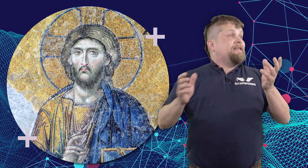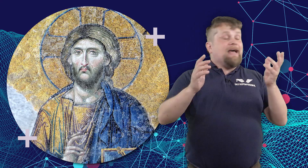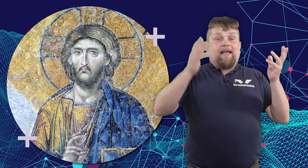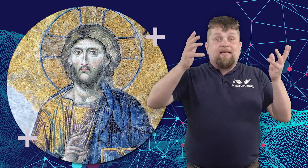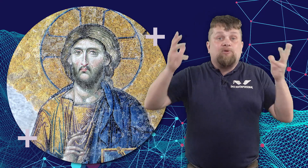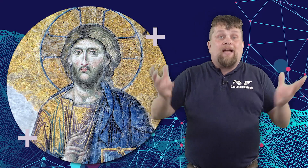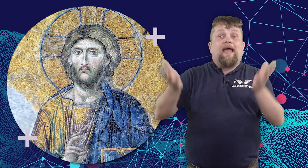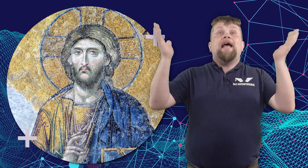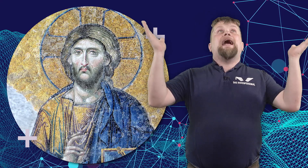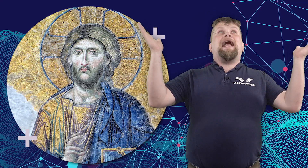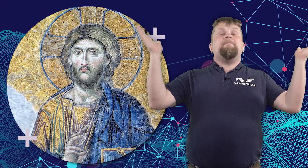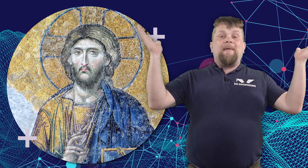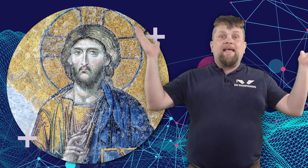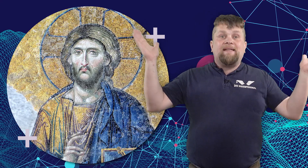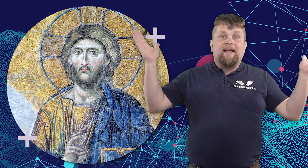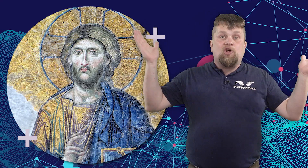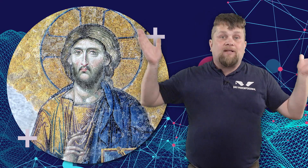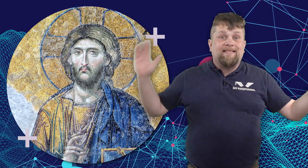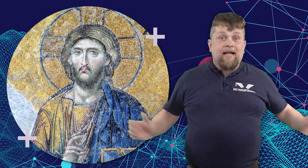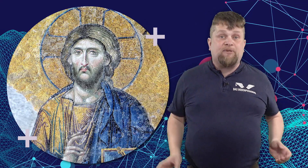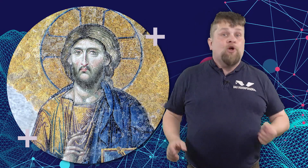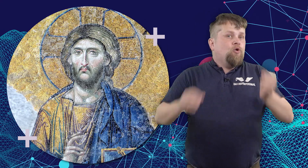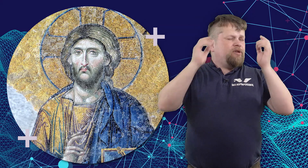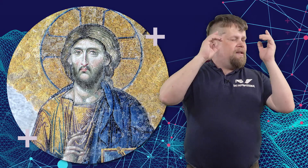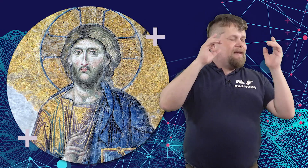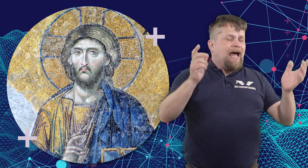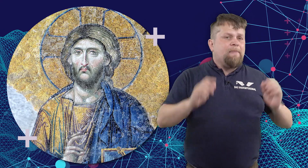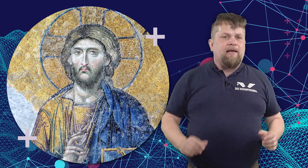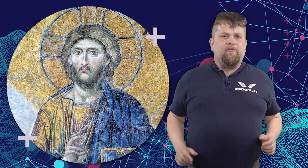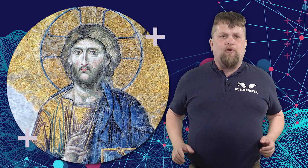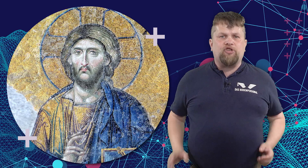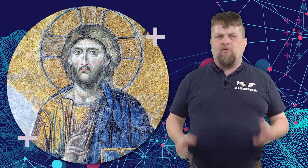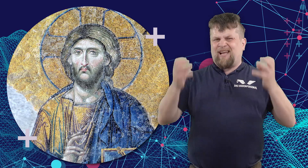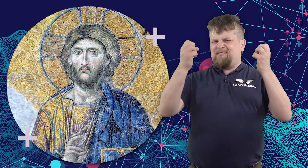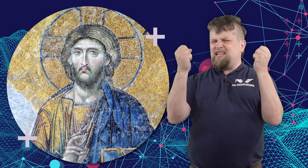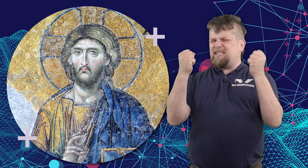Ja, er ist sogar der allmächtige Gott selbst und in der damaligen Vorstellung kann diese